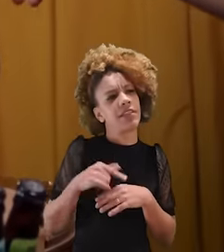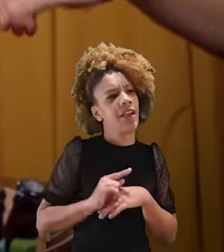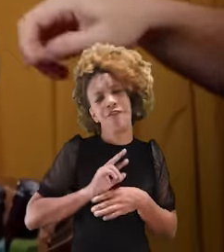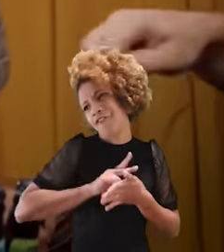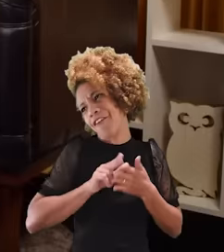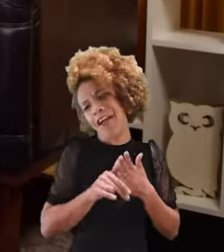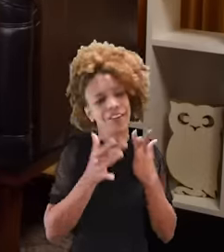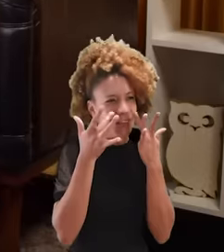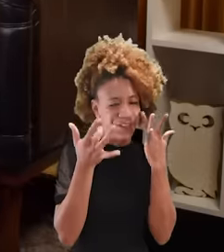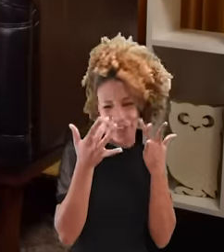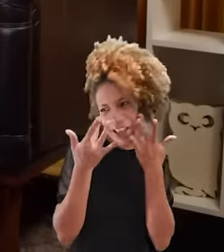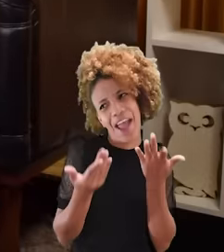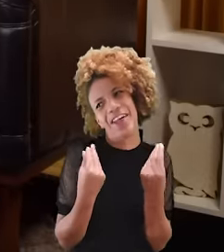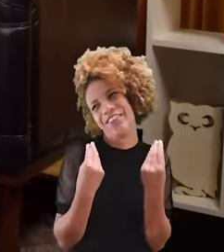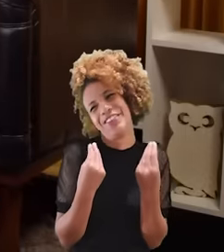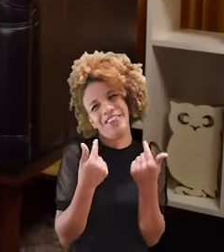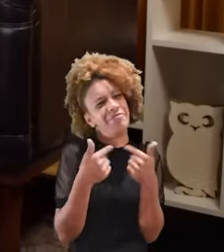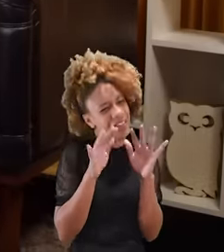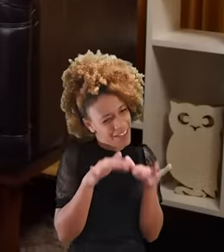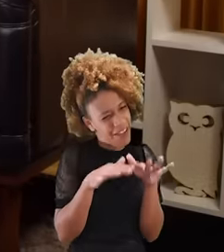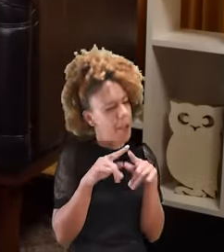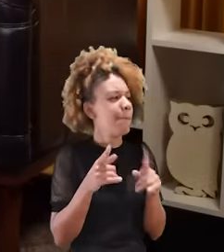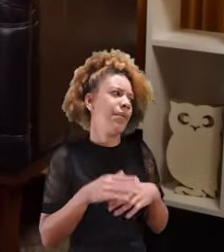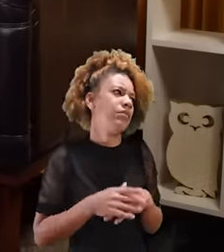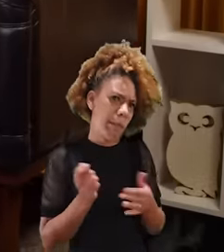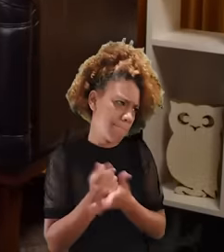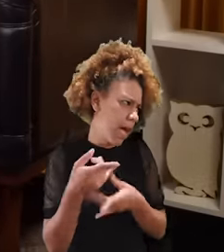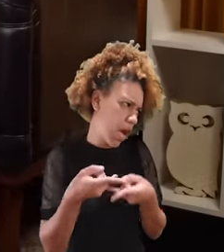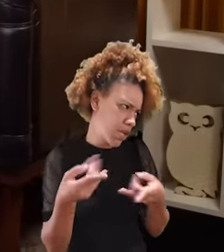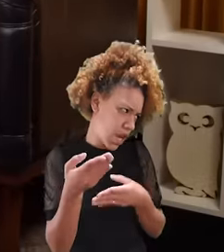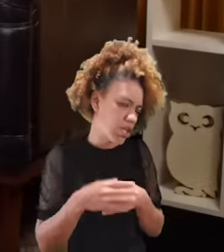vezes o cara pelo menos pelo menos deixa eu fazer o cara pagar o ingresso [ __ ] tô te ajud obrigada